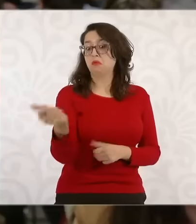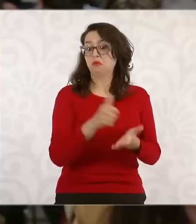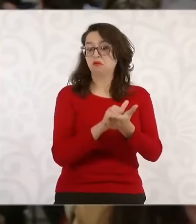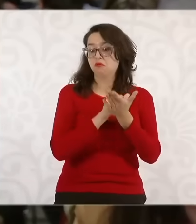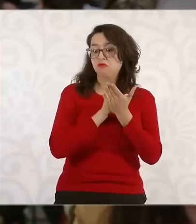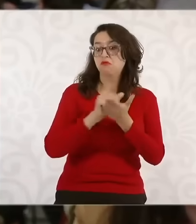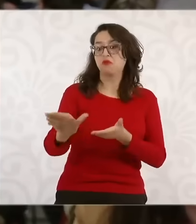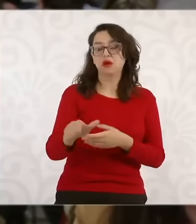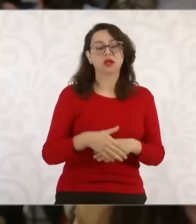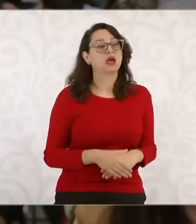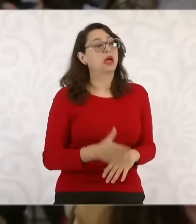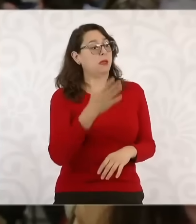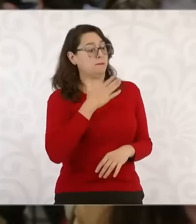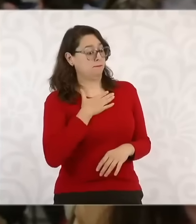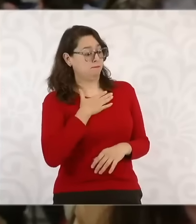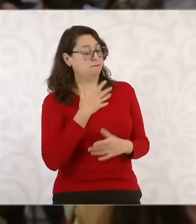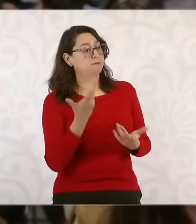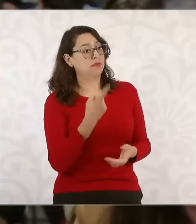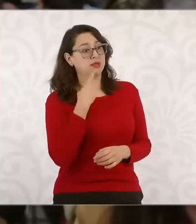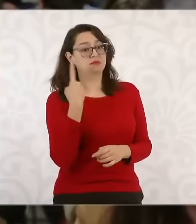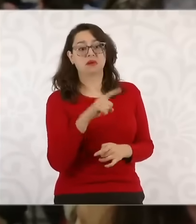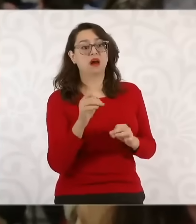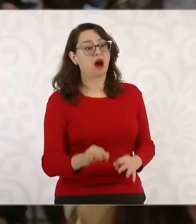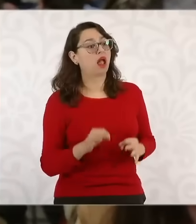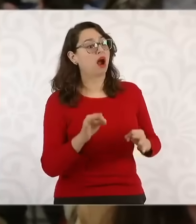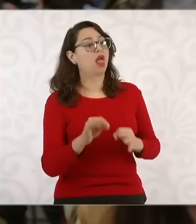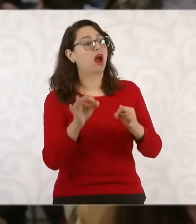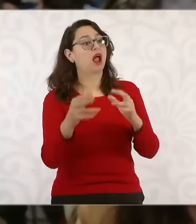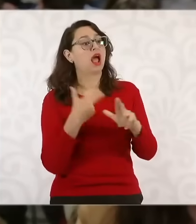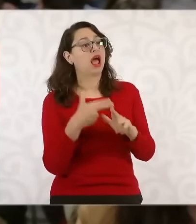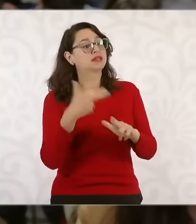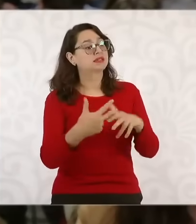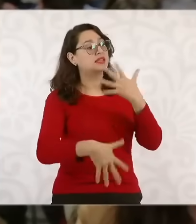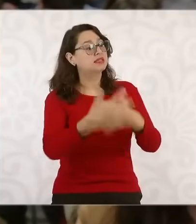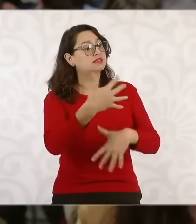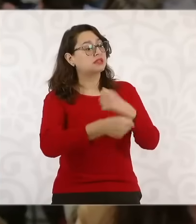15 años la resolución de mi demanda y además orillarme por mi avanzada edad, la precariedad